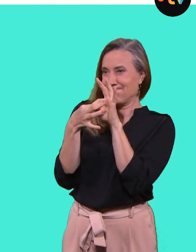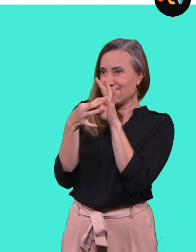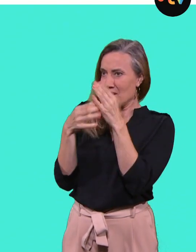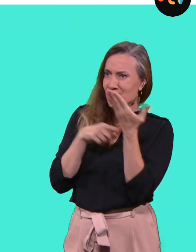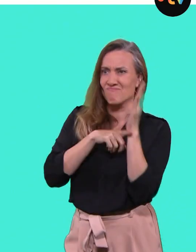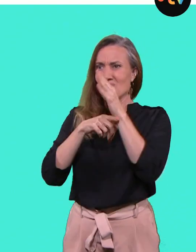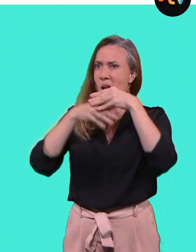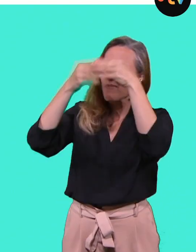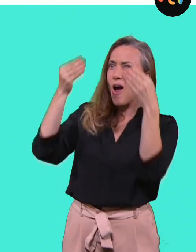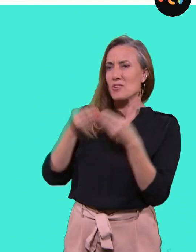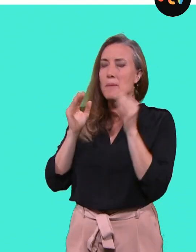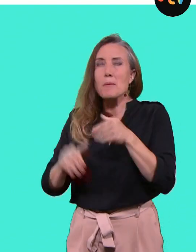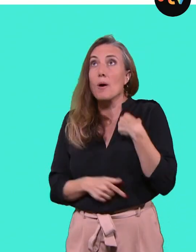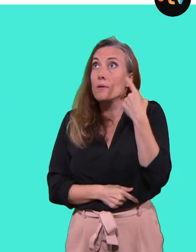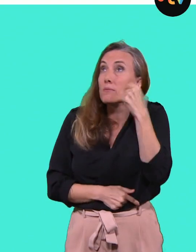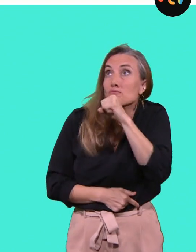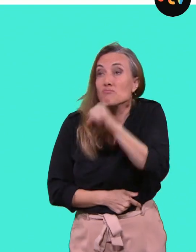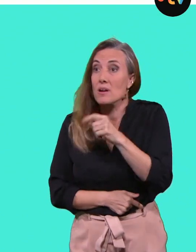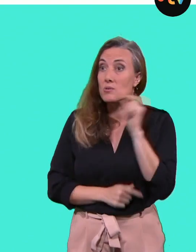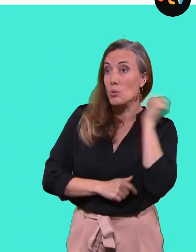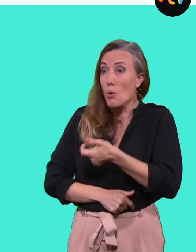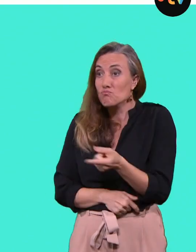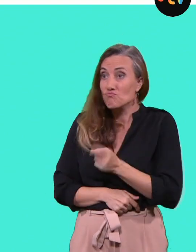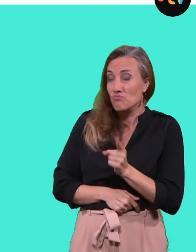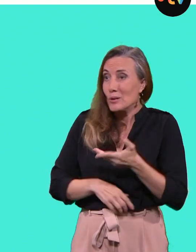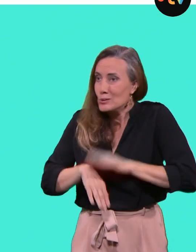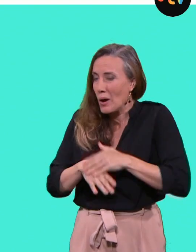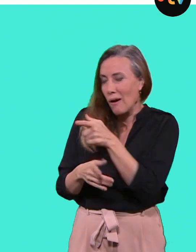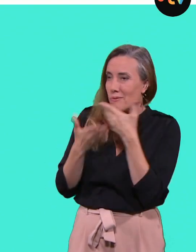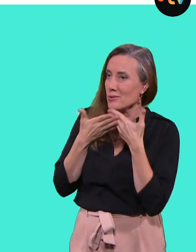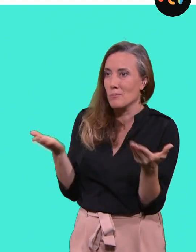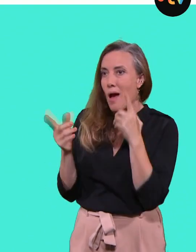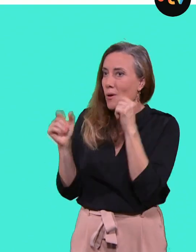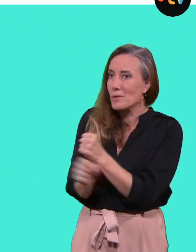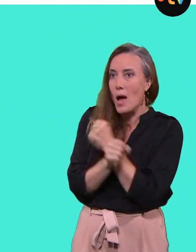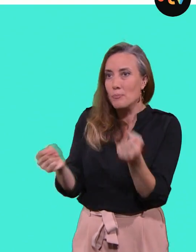Après, je ne suis pas un grand fan de judo, mais franchement ce qu'il a fait, c'est extraordinaire !